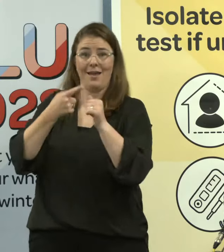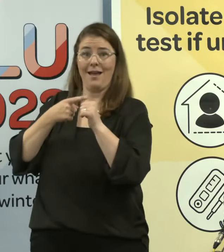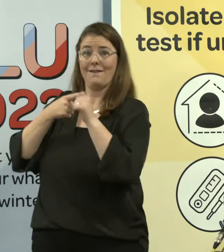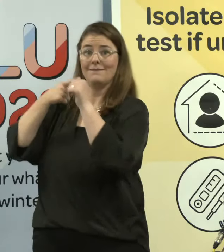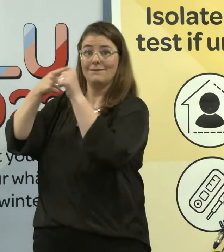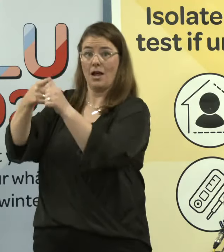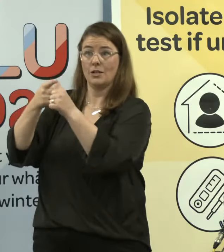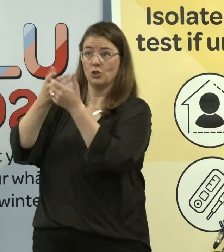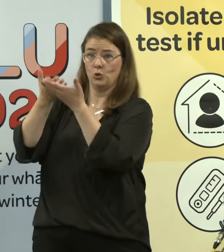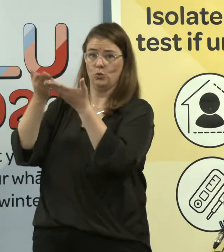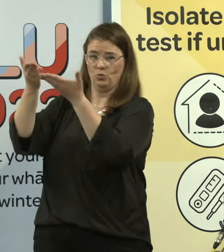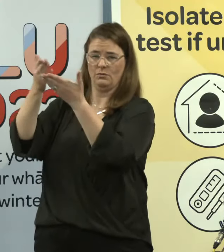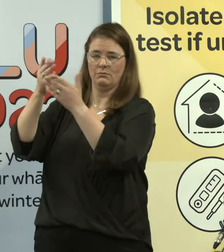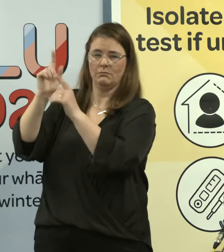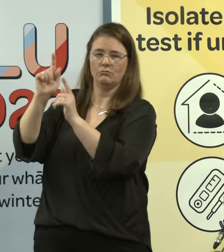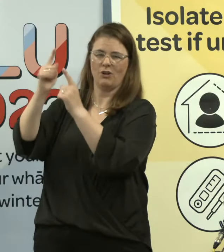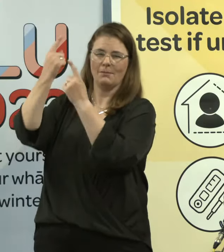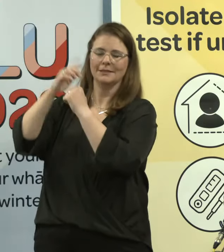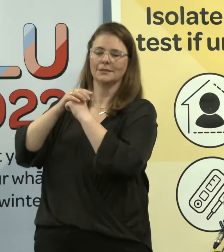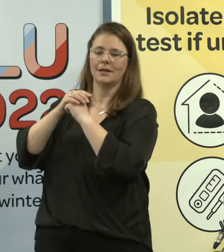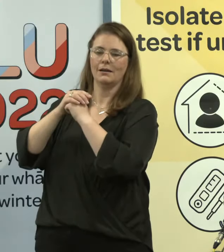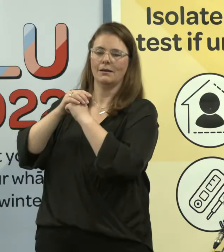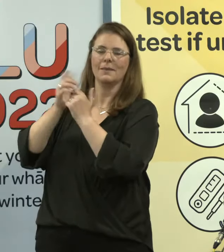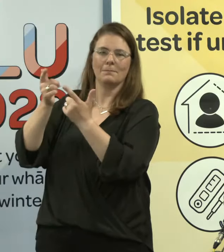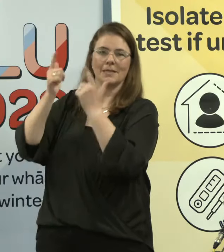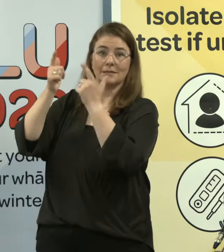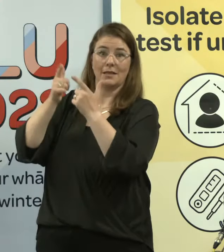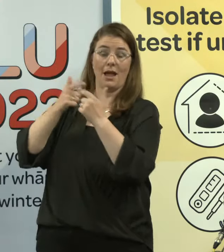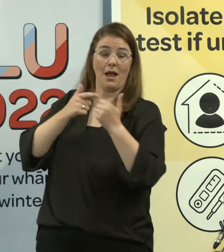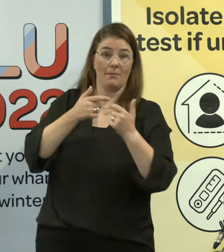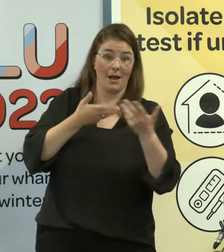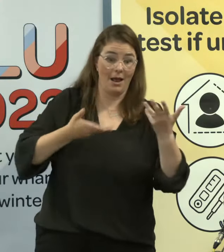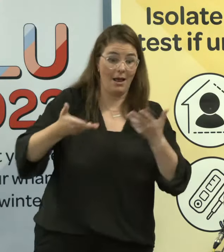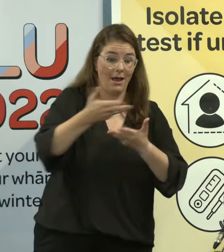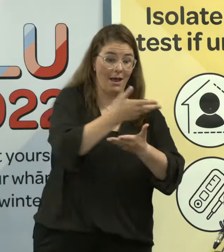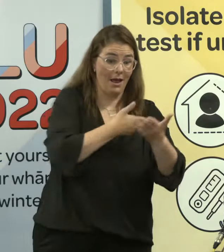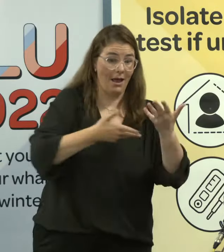korerorero me nga huihuinga